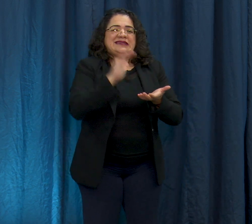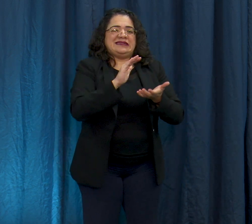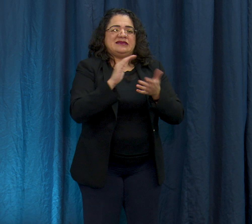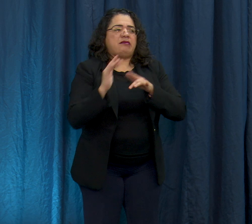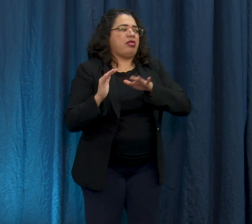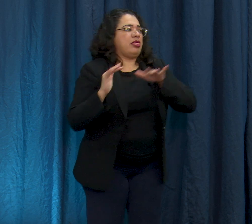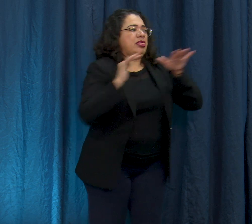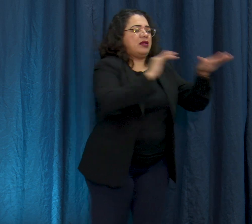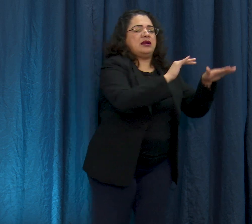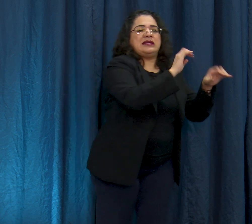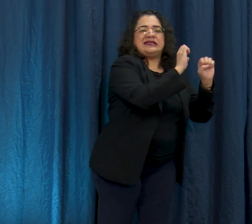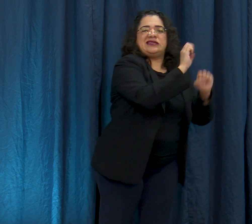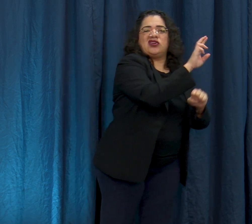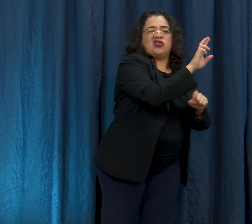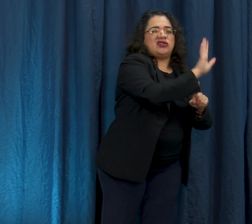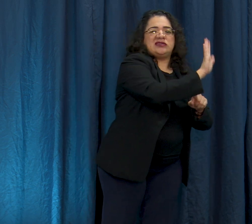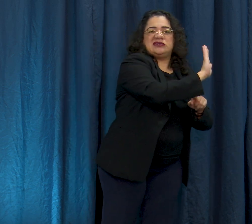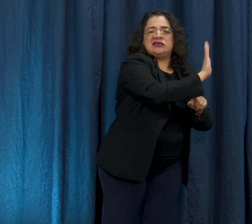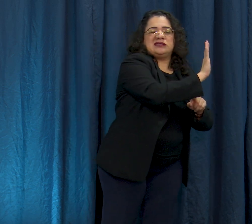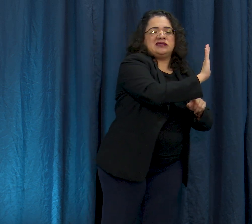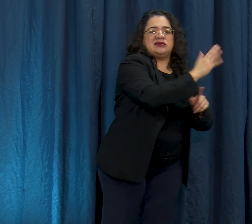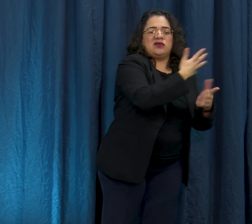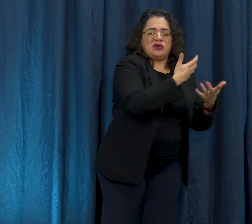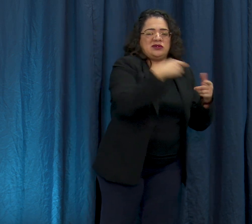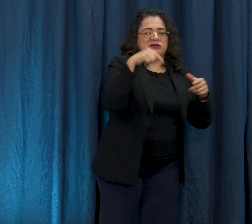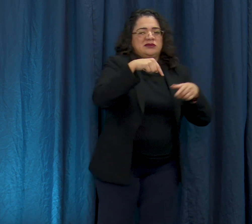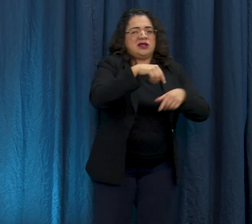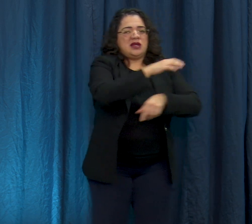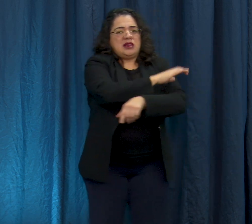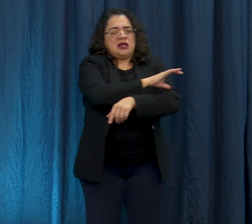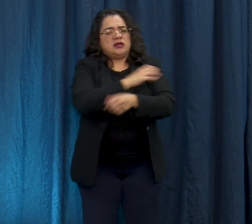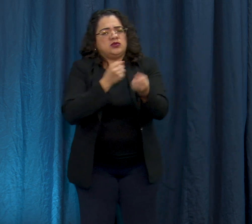integrate aporia cuerpo de reservas Medicus del on beach es un grupo de